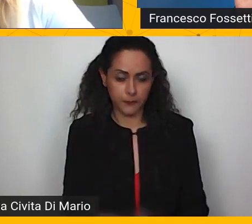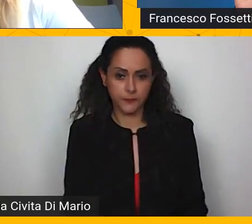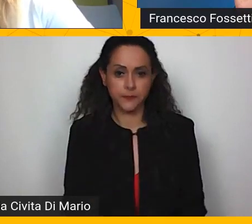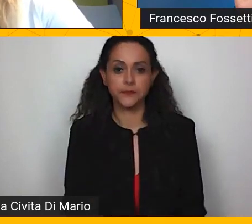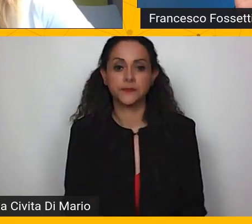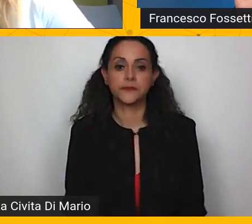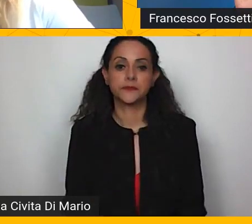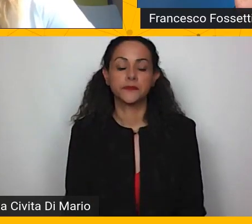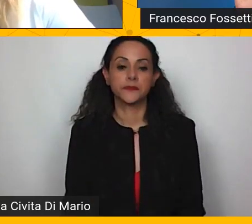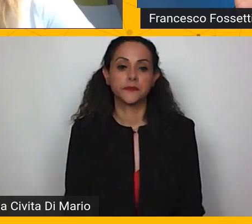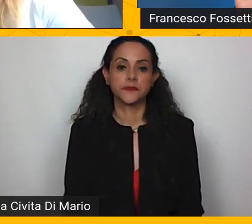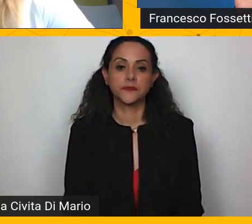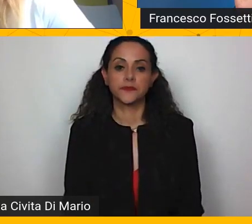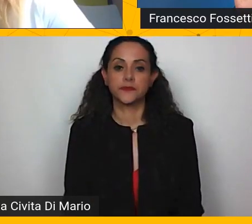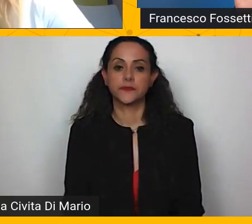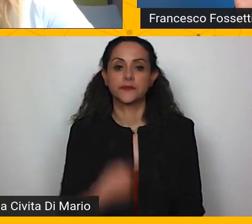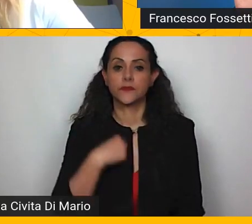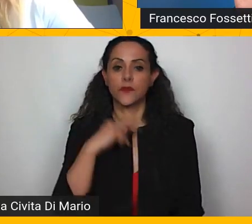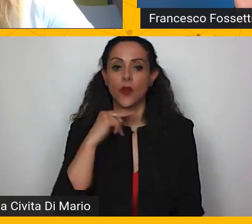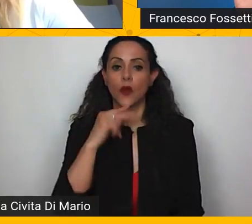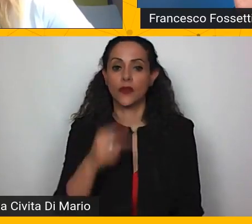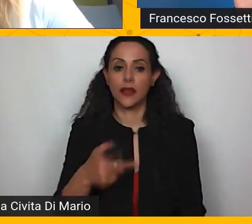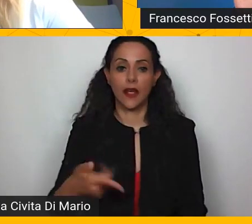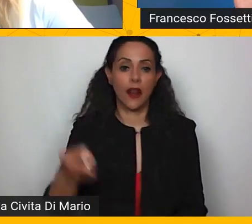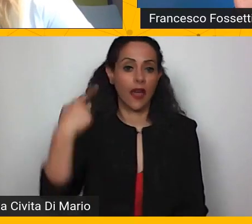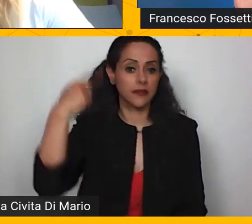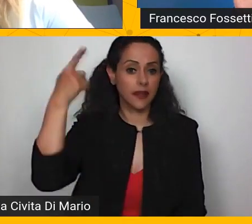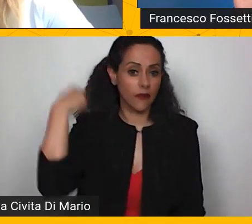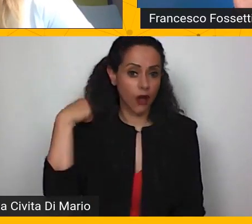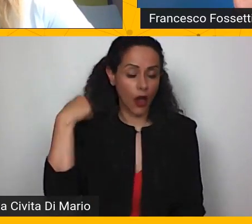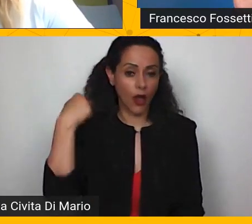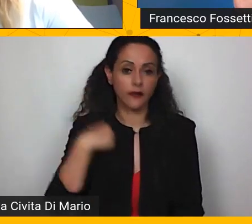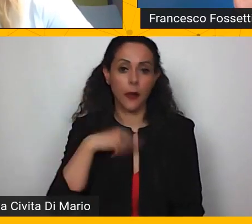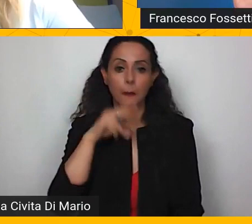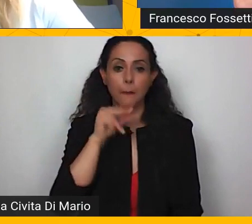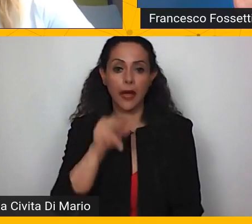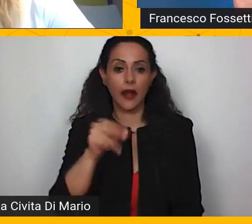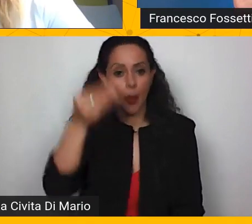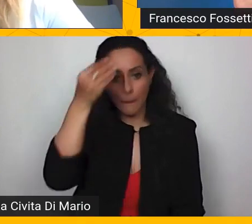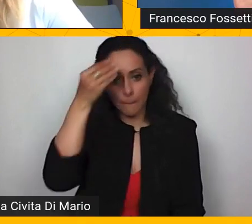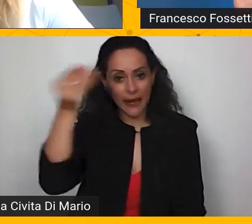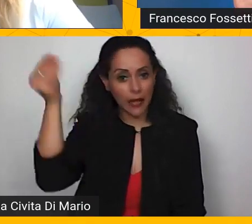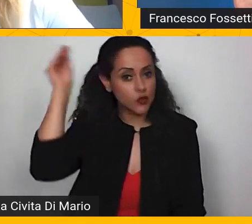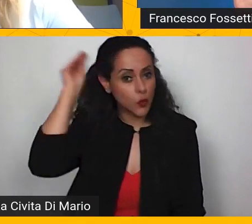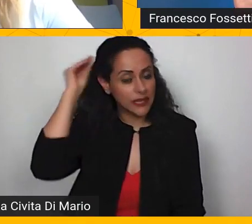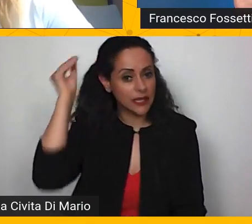ho come vi ho anticipato eh l'altra volta abbiamo parlato